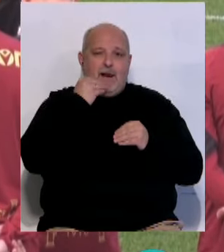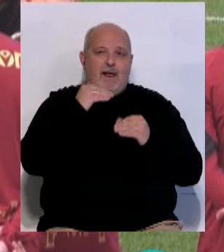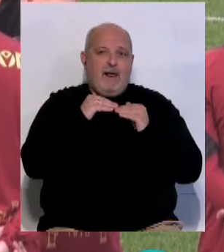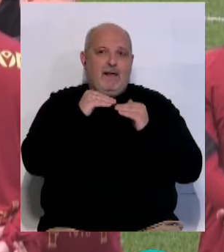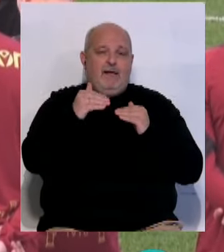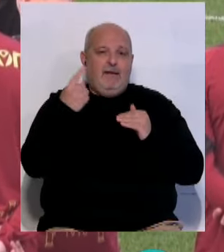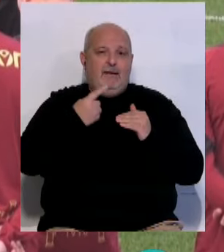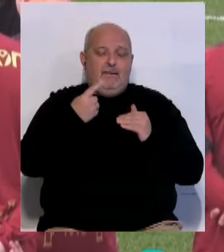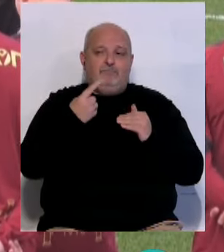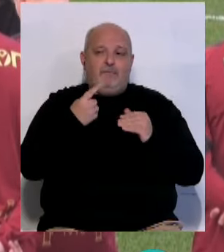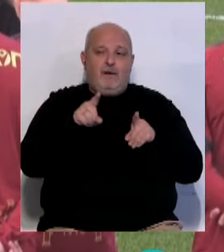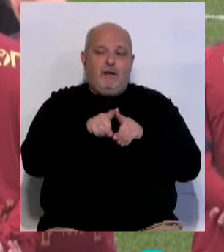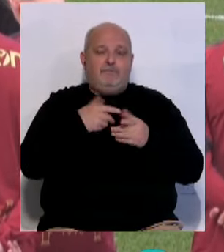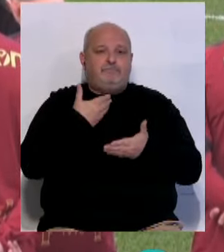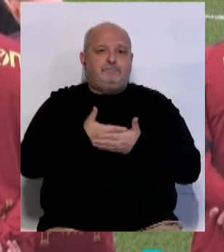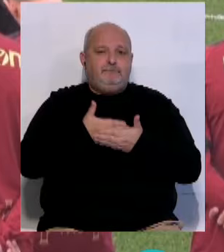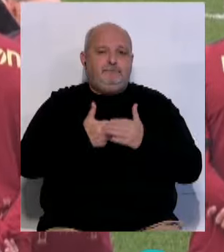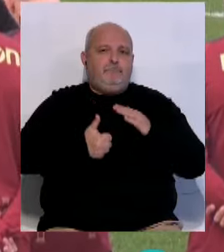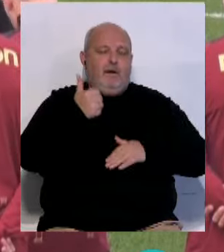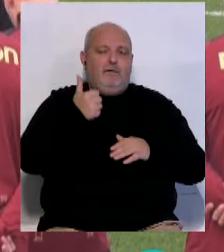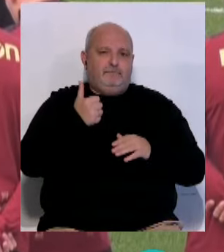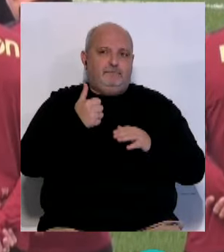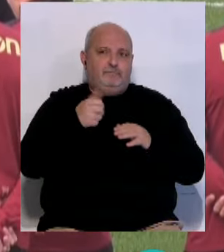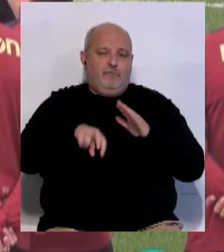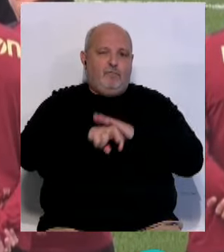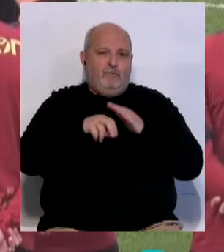primera división pero sí para demostrar mucho más fútbol de lo que hemos visto hasta ahora sí